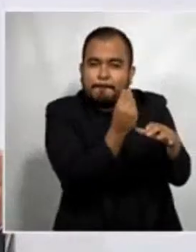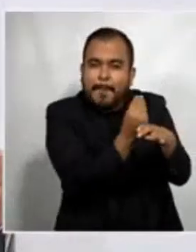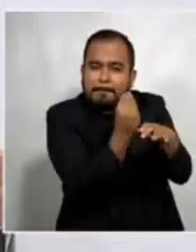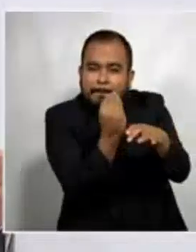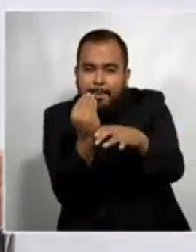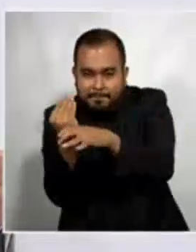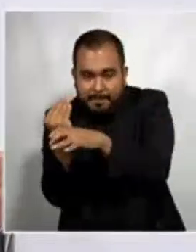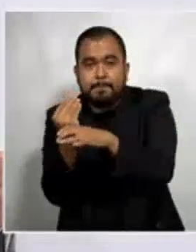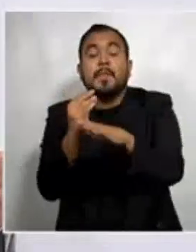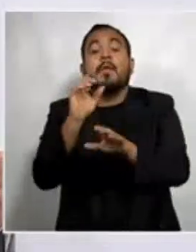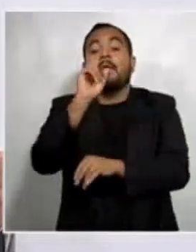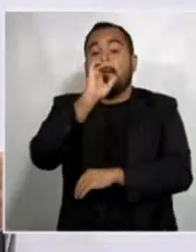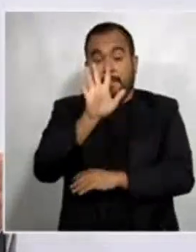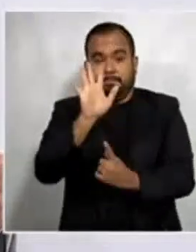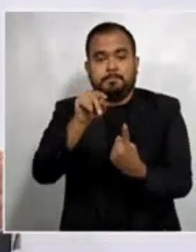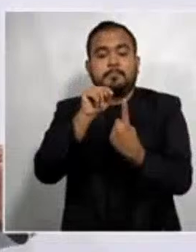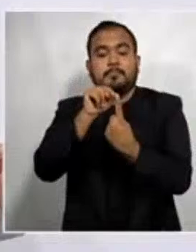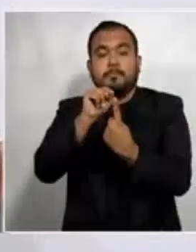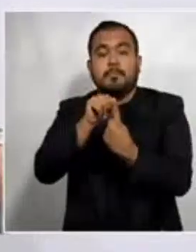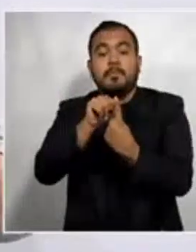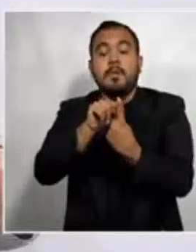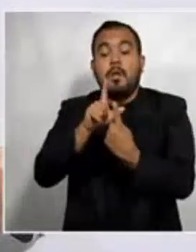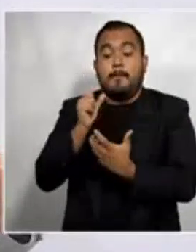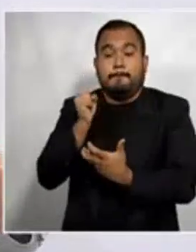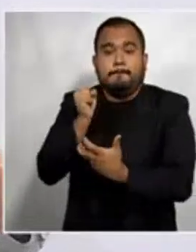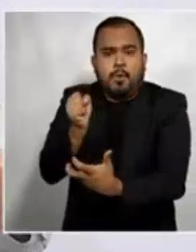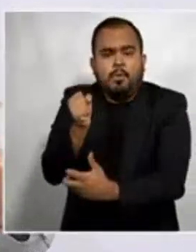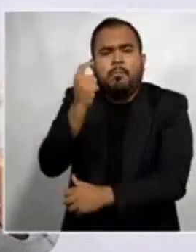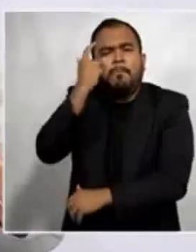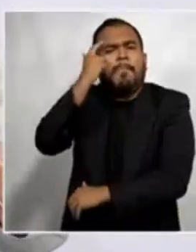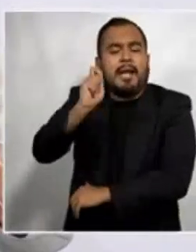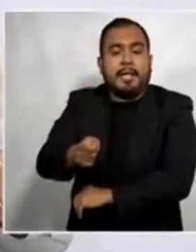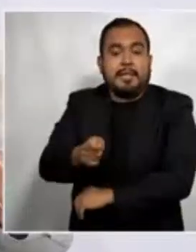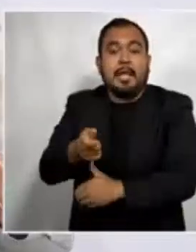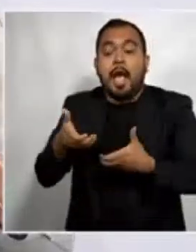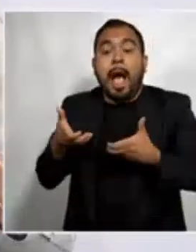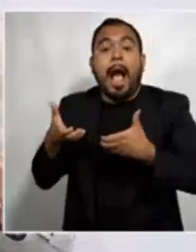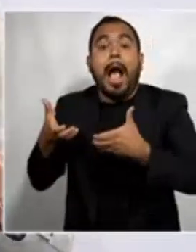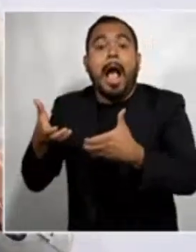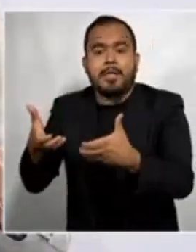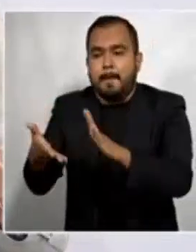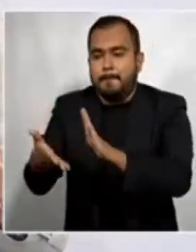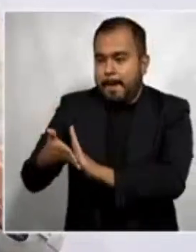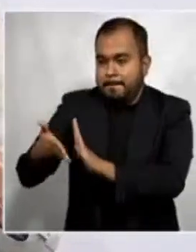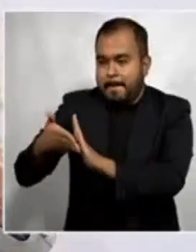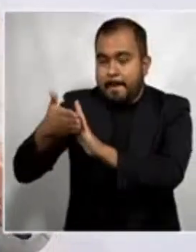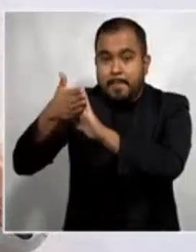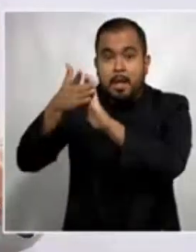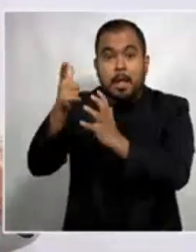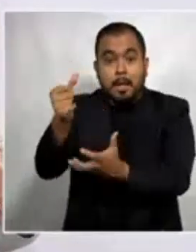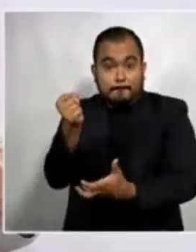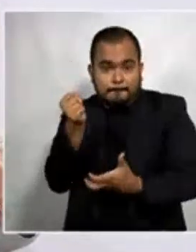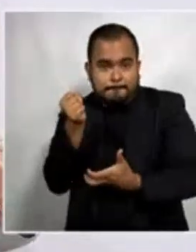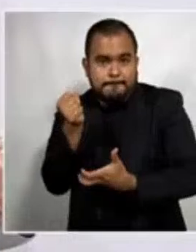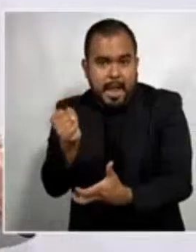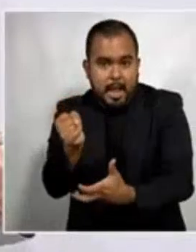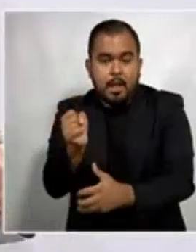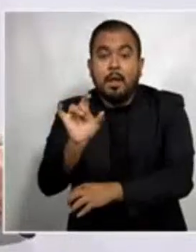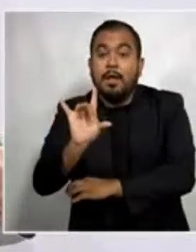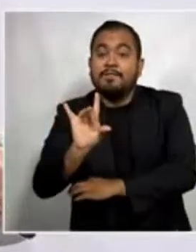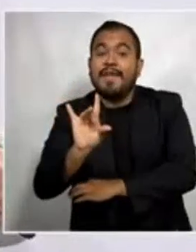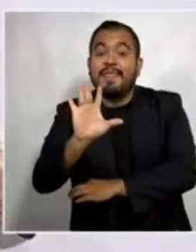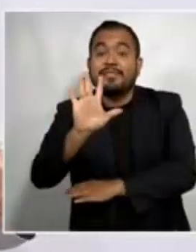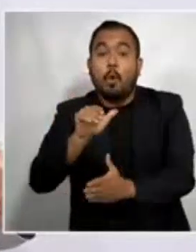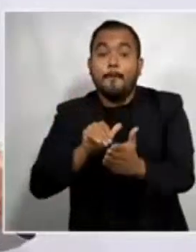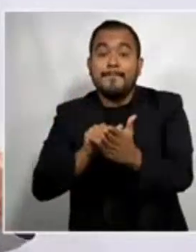poder llegar, que es una inversión de alrededor de 35 millones de pesos, correrán a cargo del